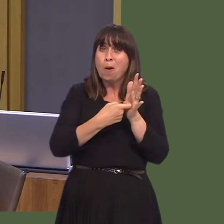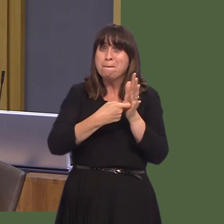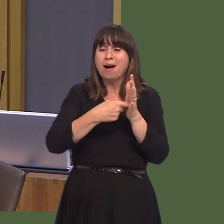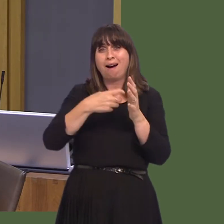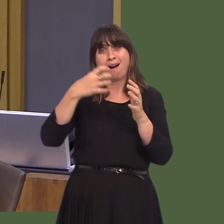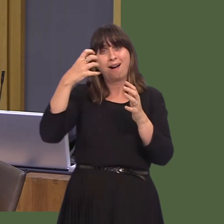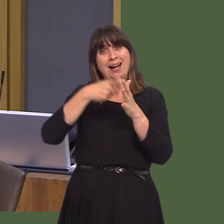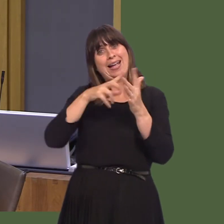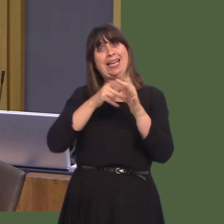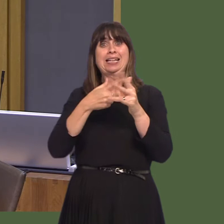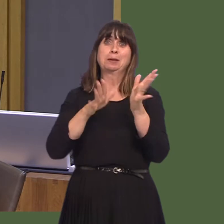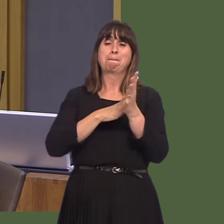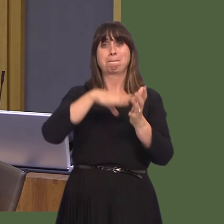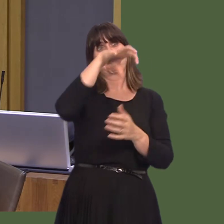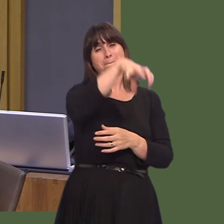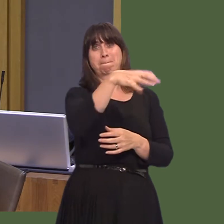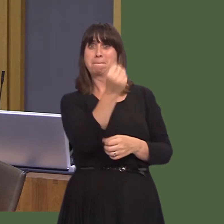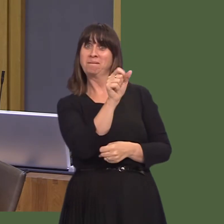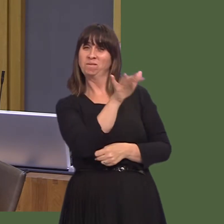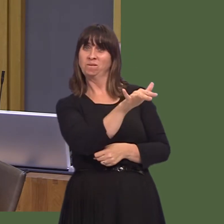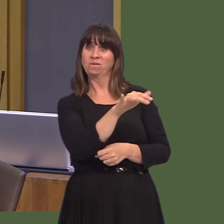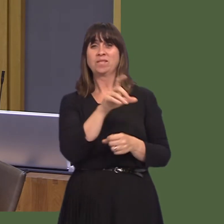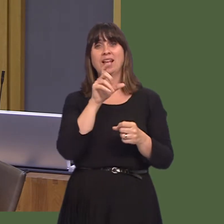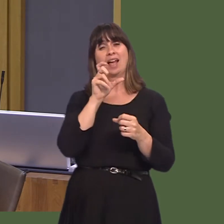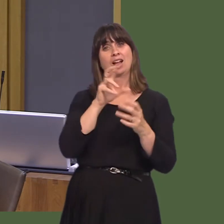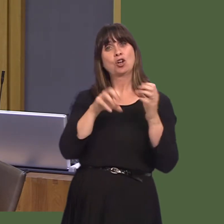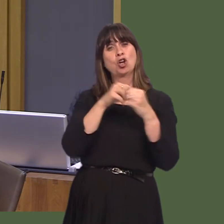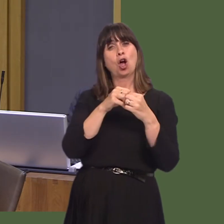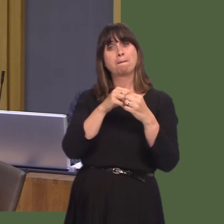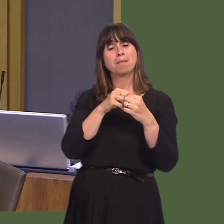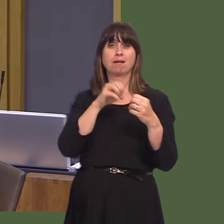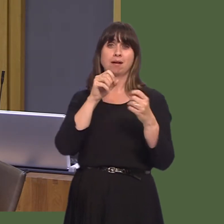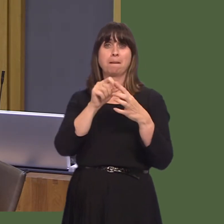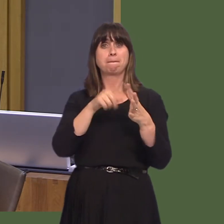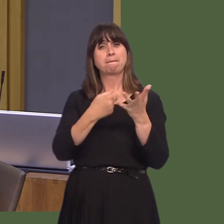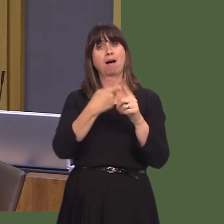Ond, un cynllun pwysig iawn arall, ac un sydd angen help Llywodraeth Cymru, ydy hwnnw i